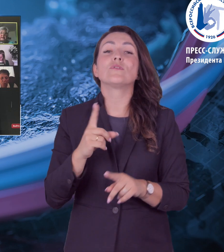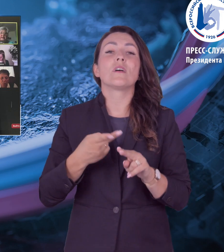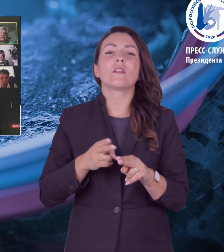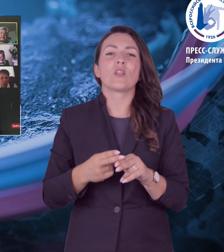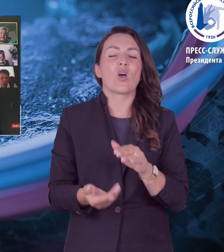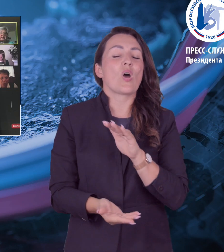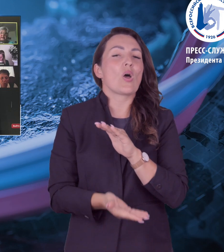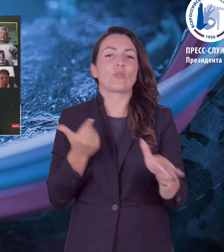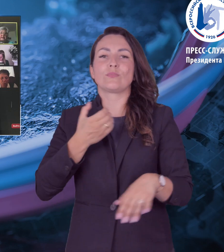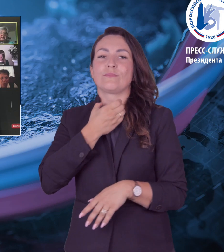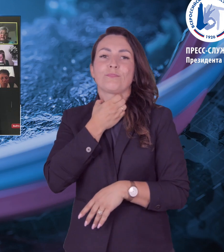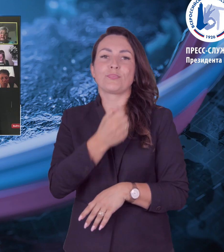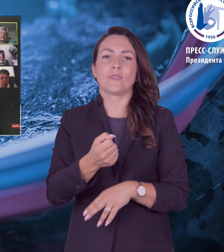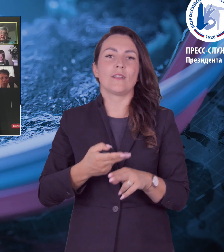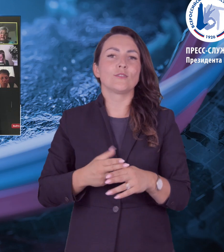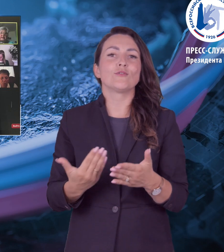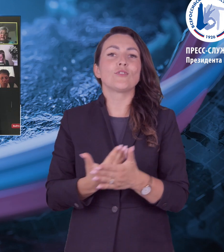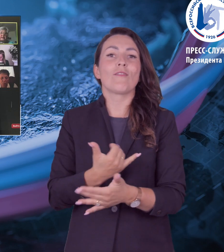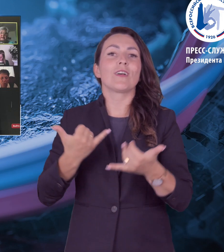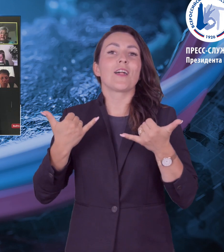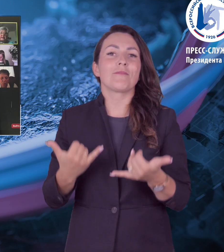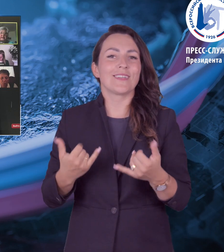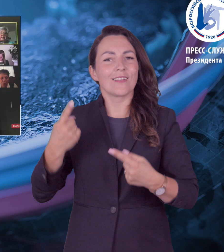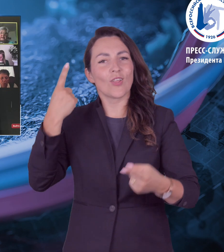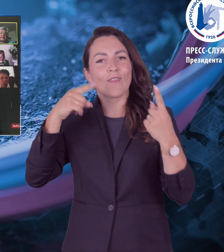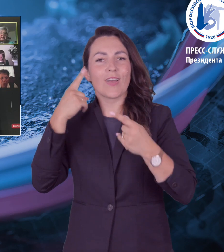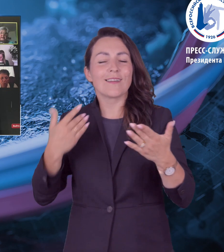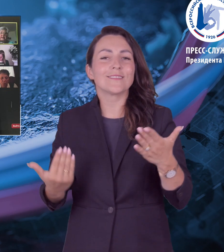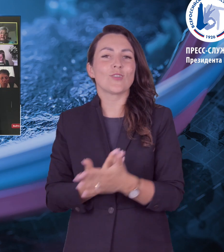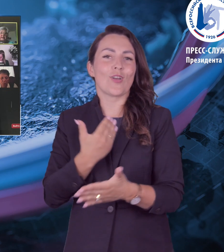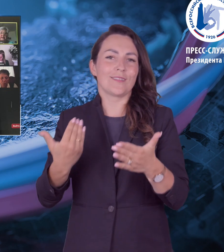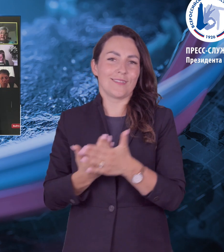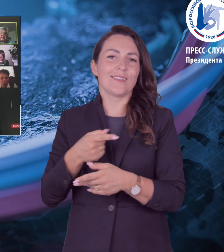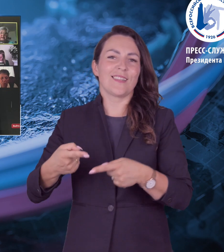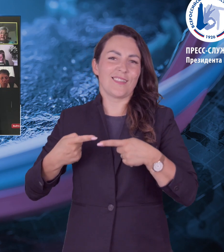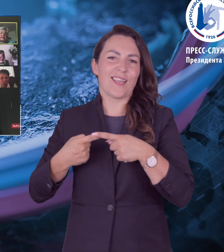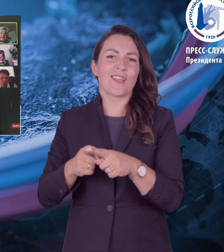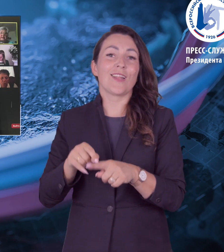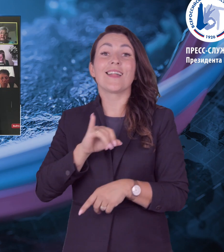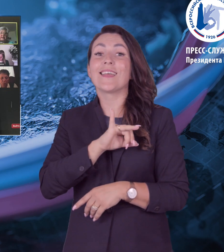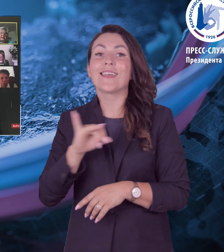но и отсутствие современных инновационных технологий и